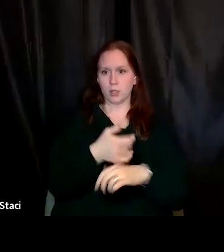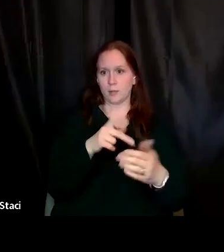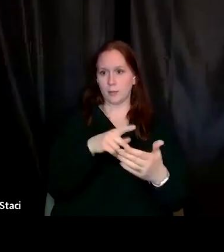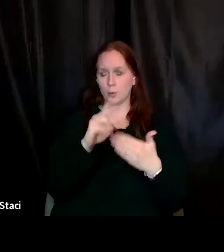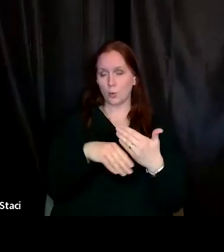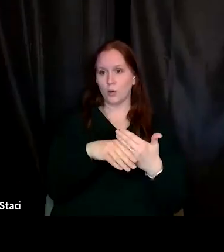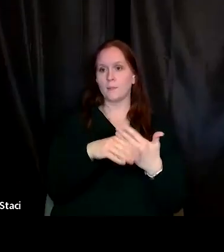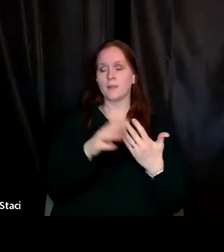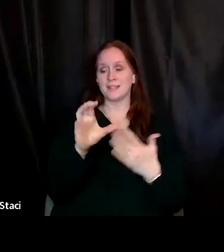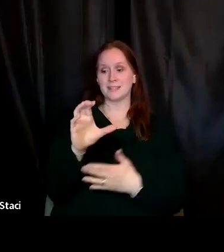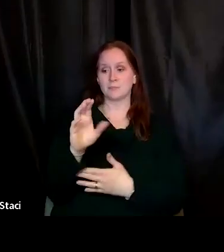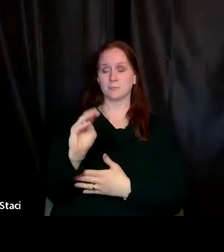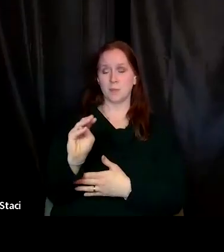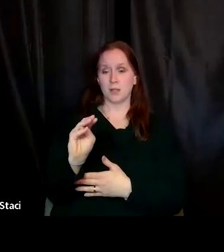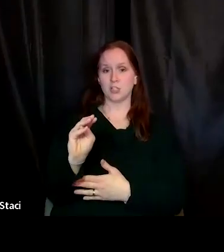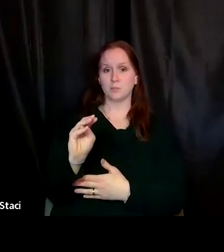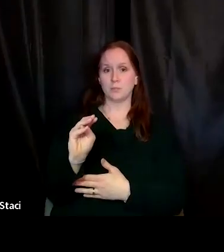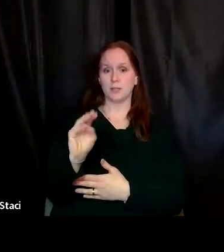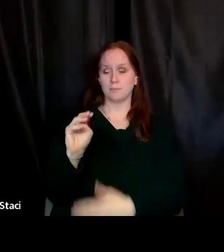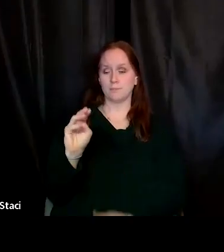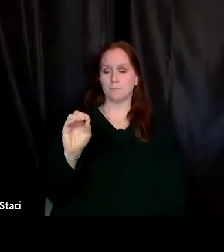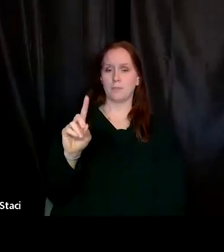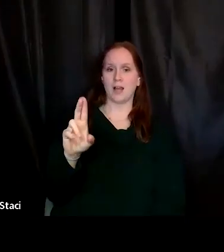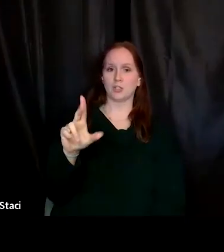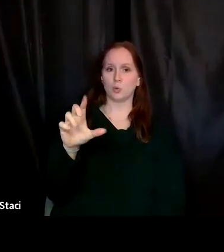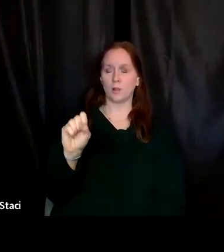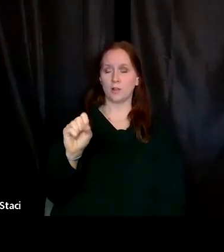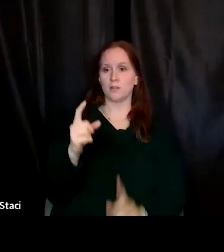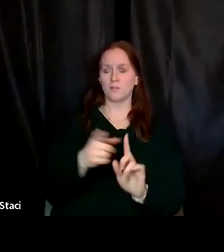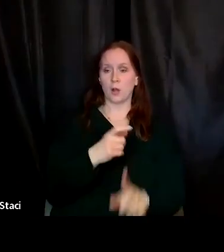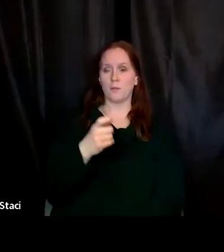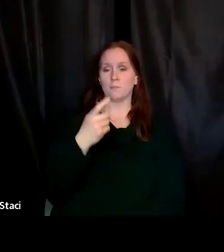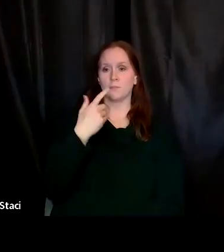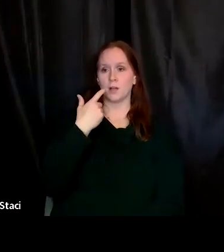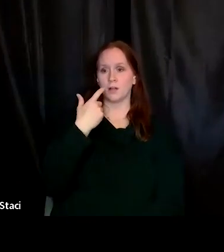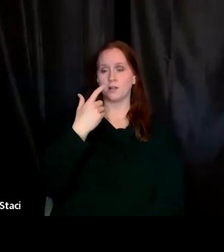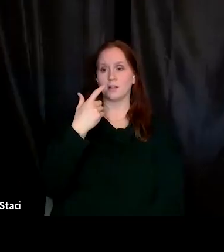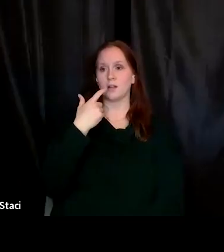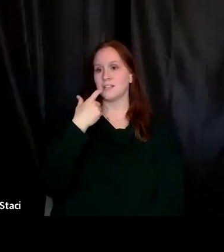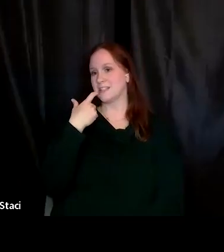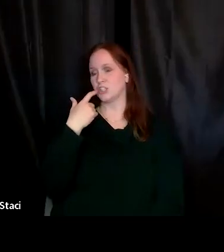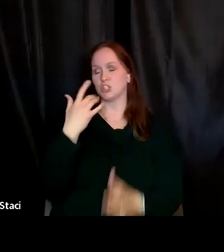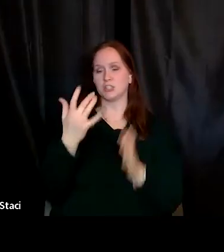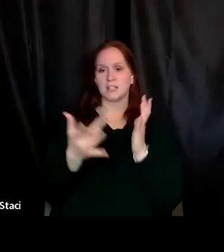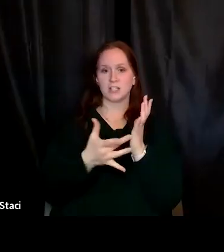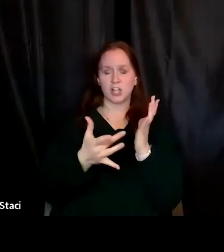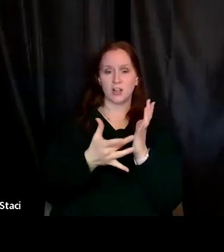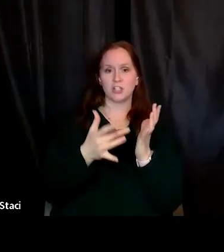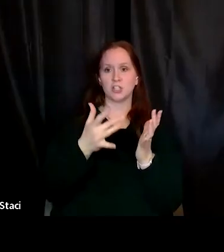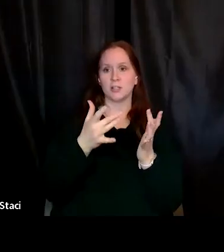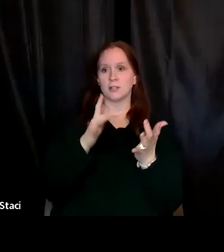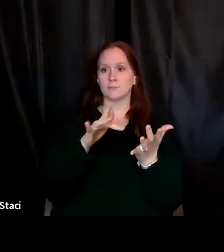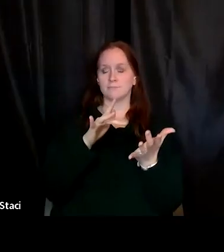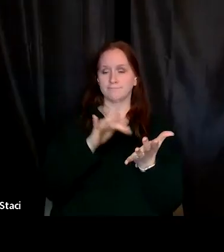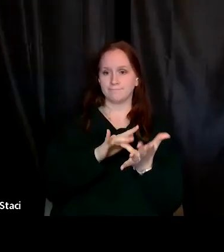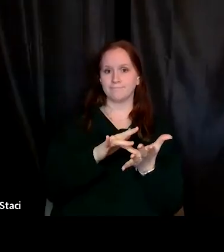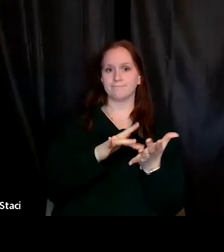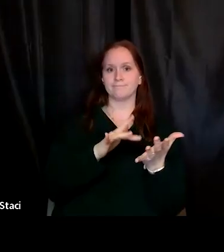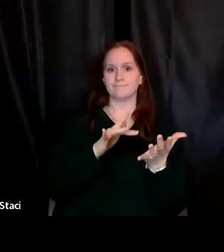el puesto de mi contacto original que se retiró. Y ahora estamos trabajando en los métodos preferidos